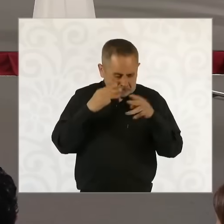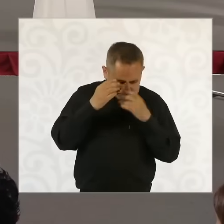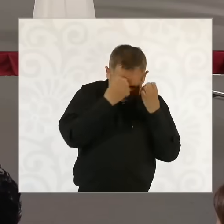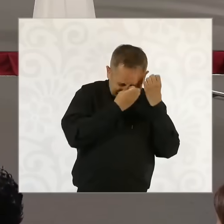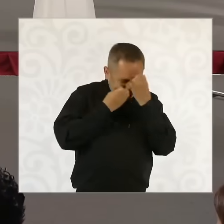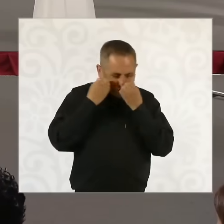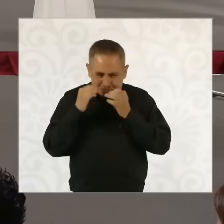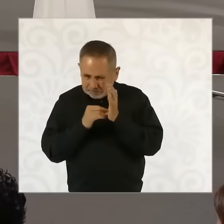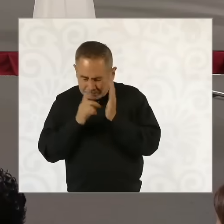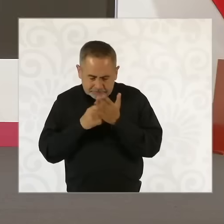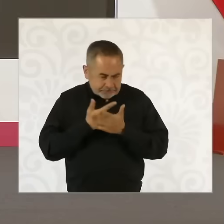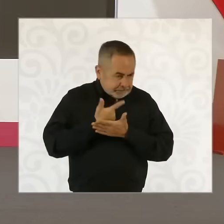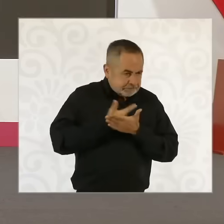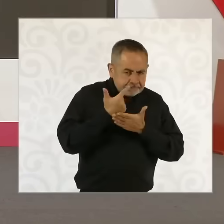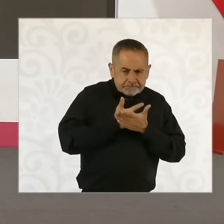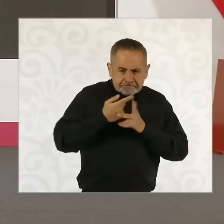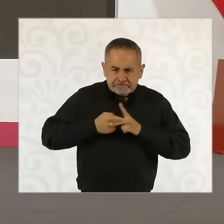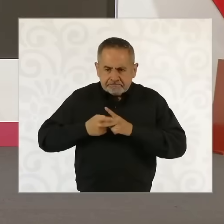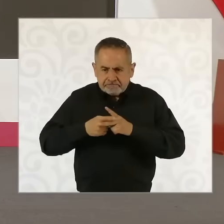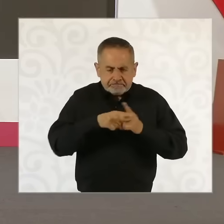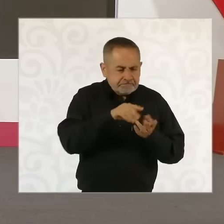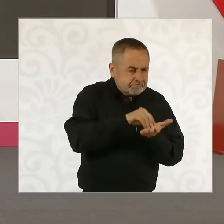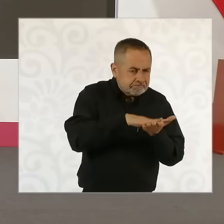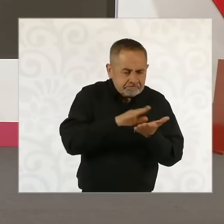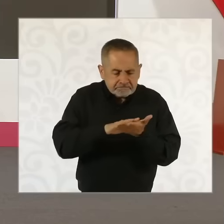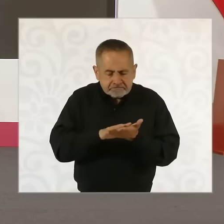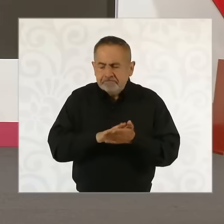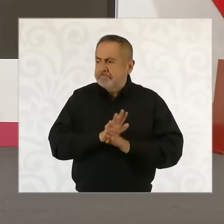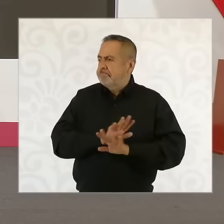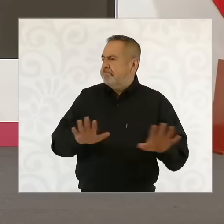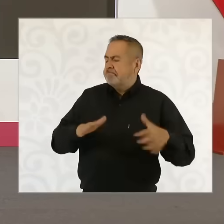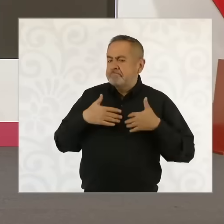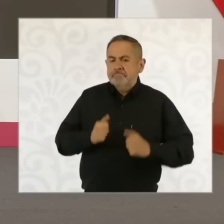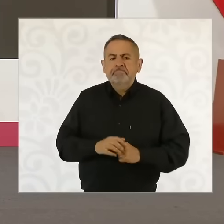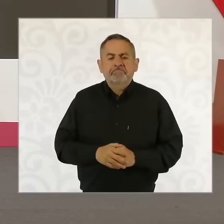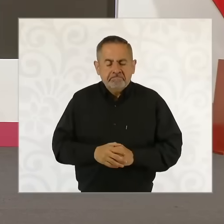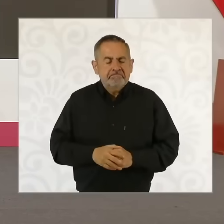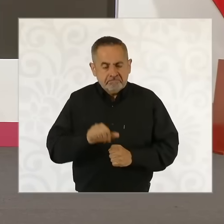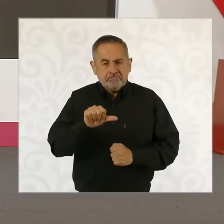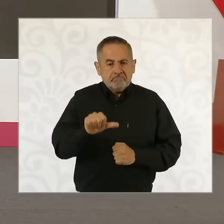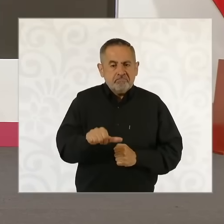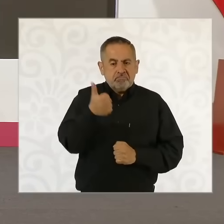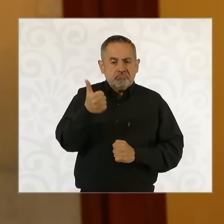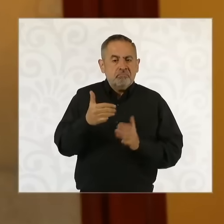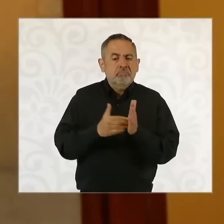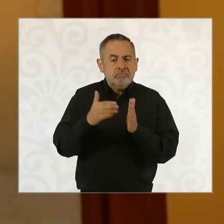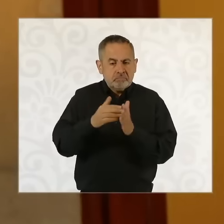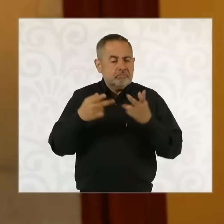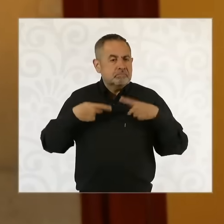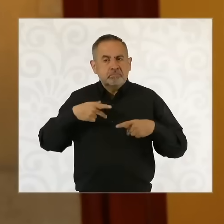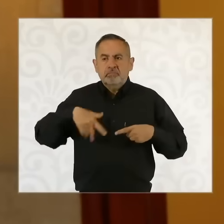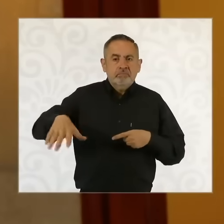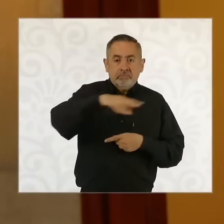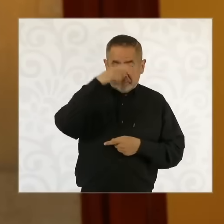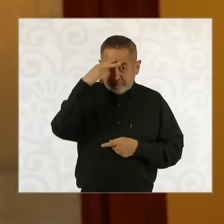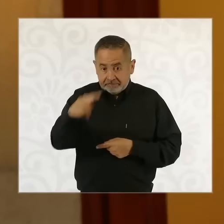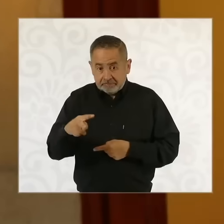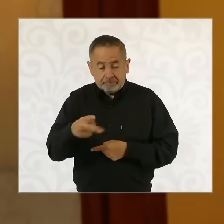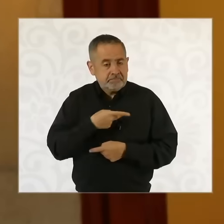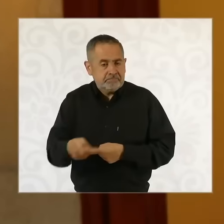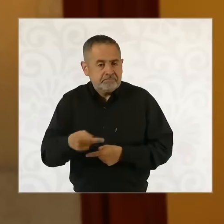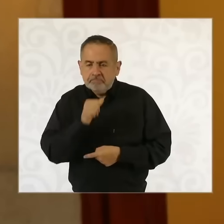su metodología y reconocen que en México 11 millones de mexicanos salieron de la pobreza